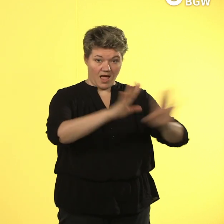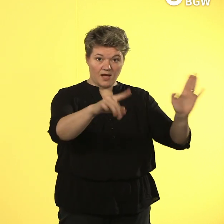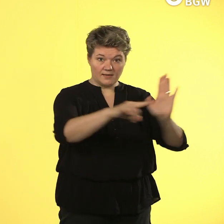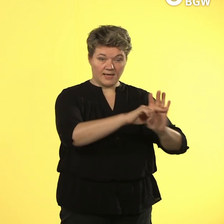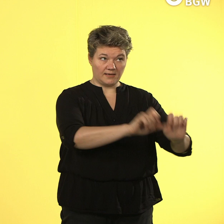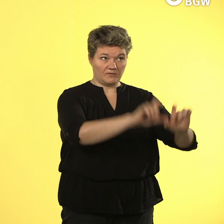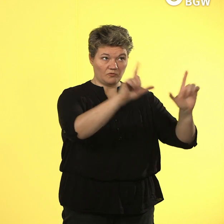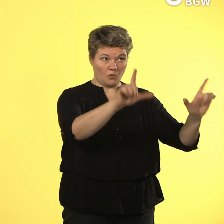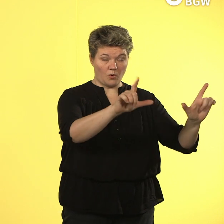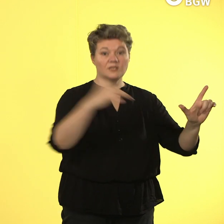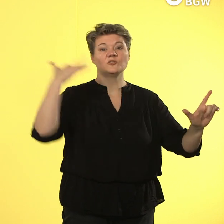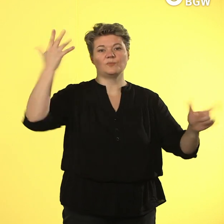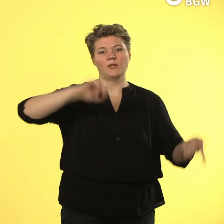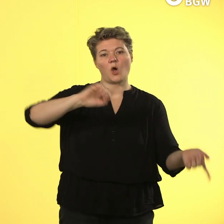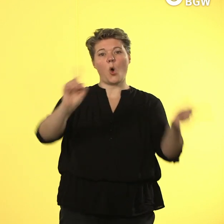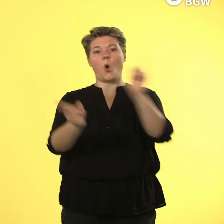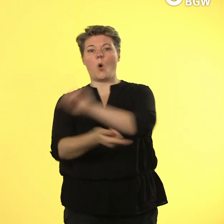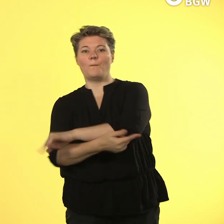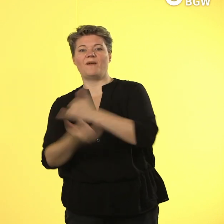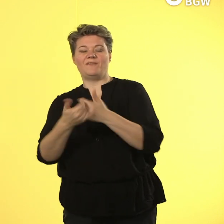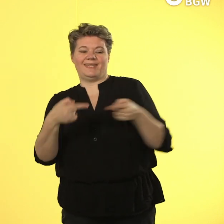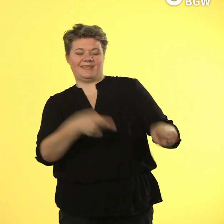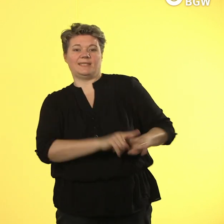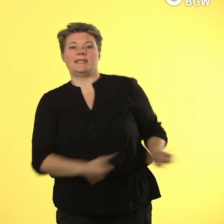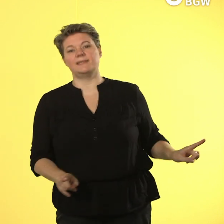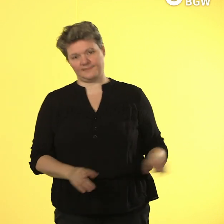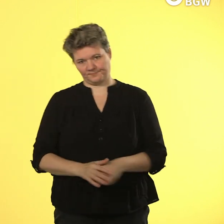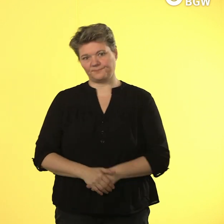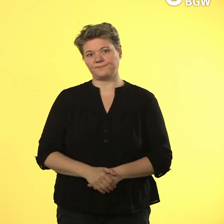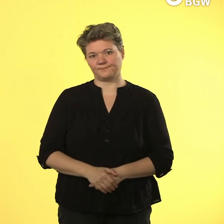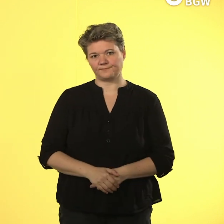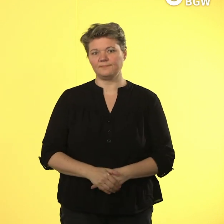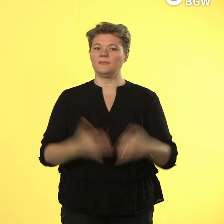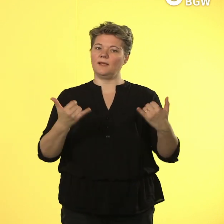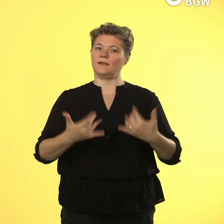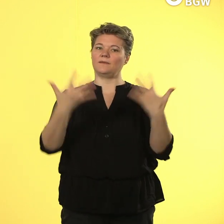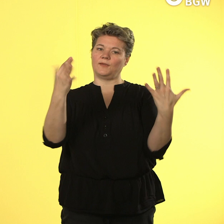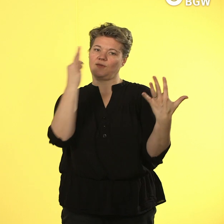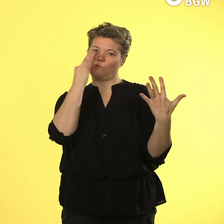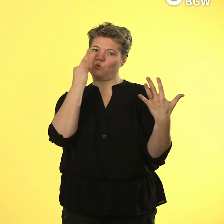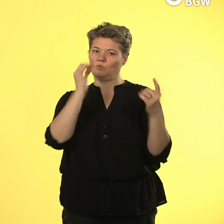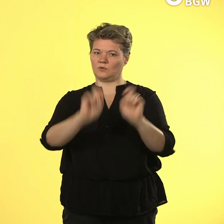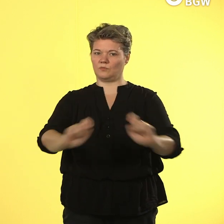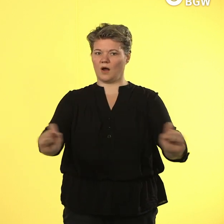Nun möchte ich 10 Minuten Bildschirmpause machen, Ihnen und mir die Chance geben, einmal durchzuatmen und dann laufen Sie nicht weg,